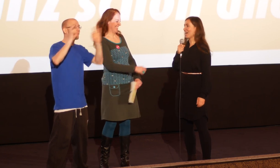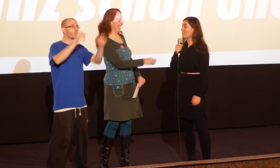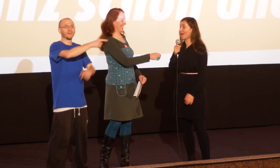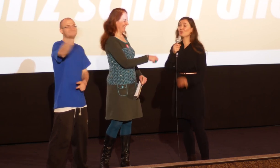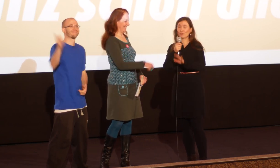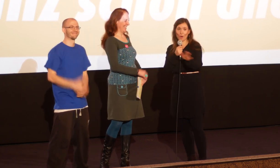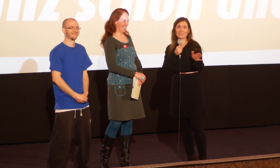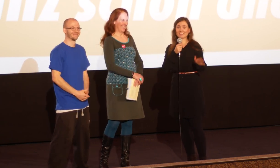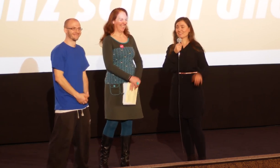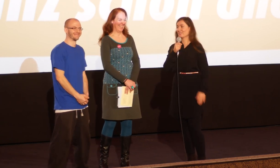Applaus für euch.